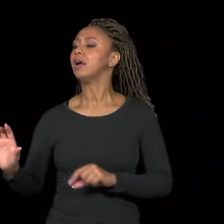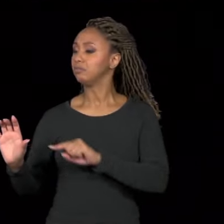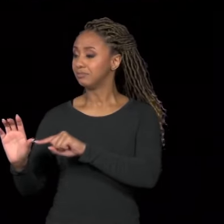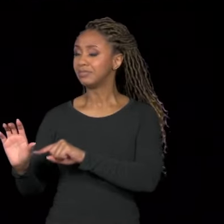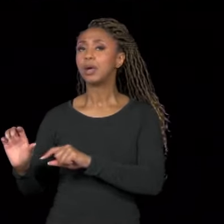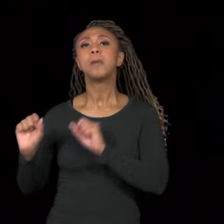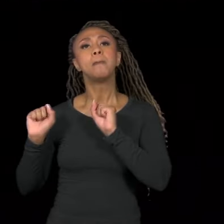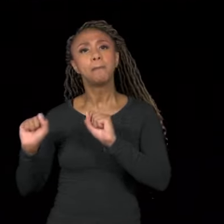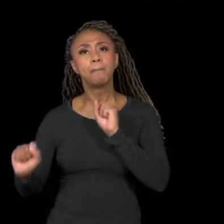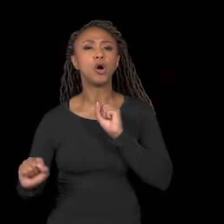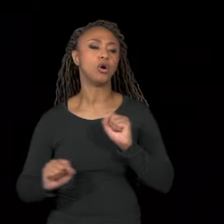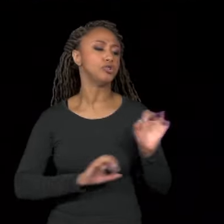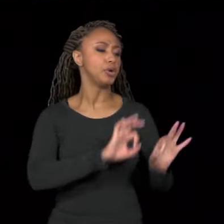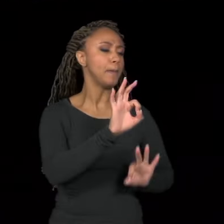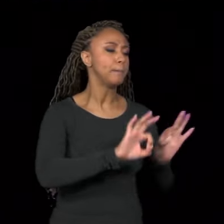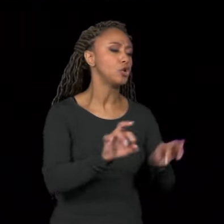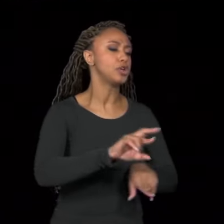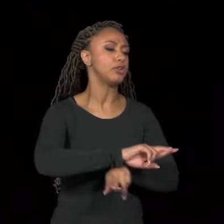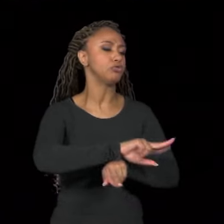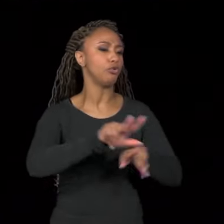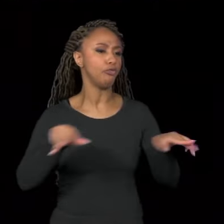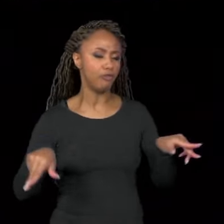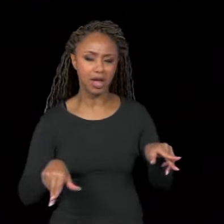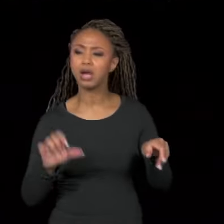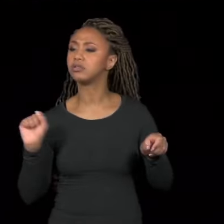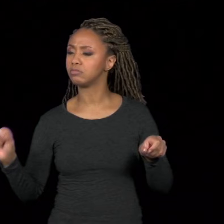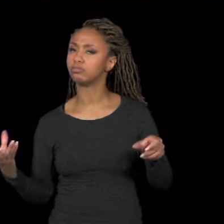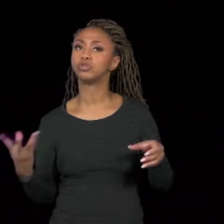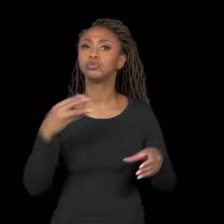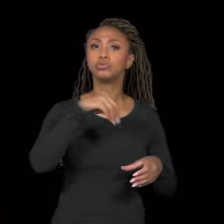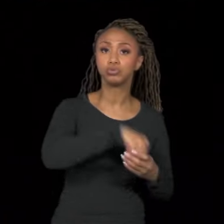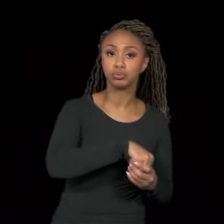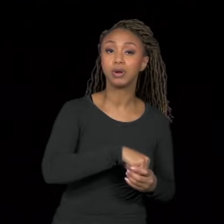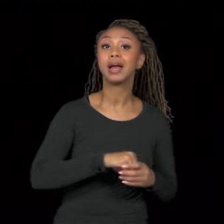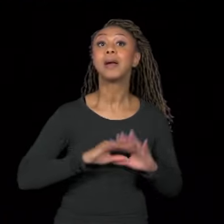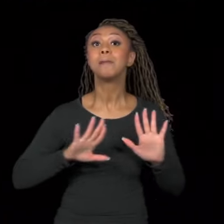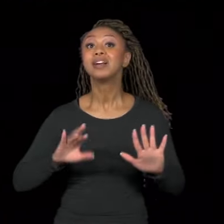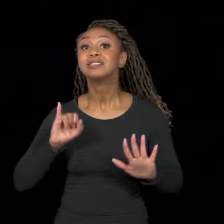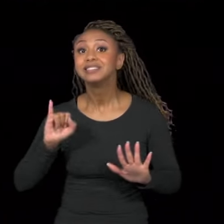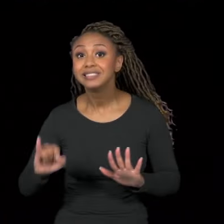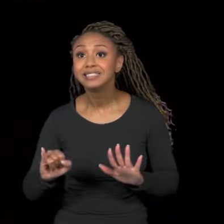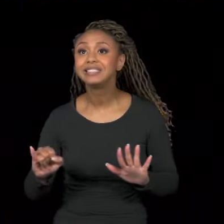CADA PROJETO PODE TER VÁRIOS FUNCIONÁRIOS, MAS QUANDO EU TENHO ESSA RELAÇÃO DO FUNCIONÁRIO COM